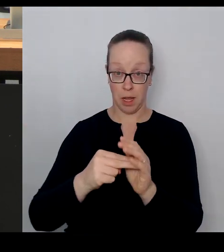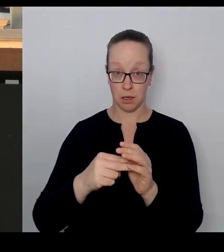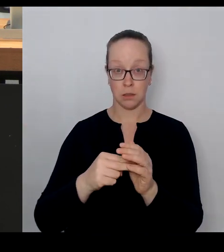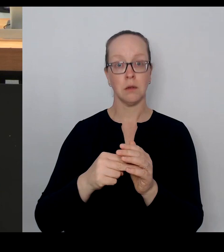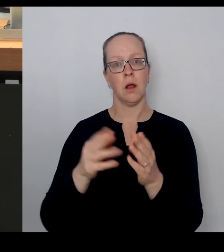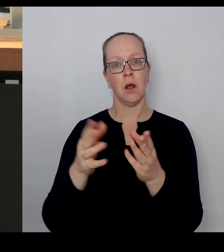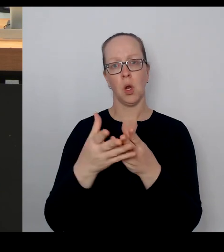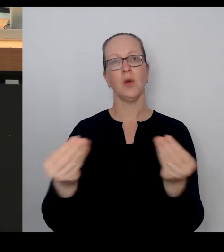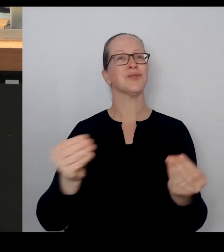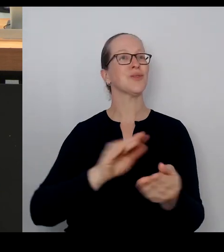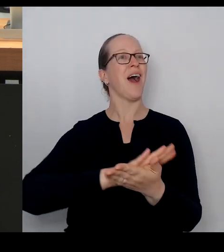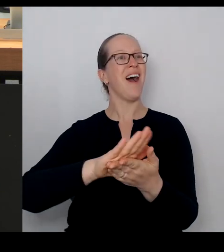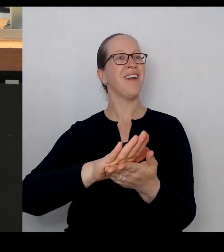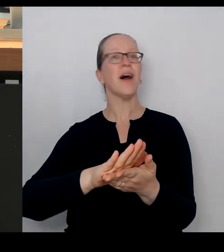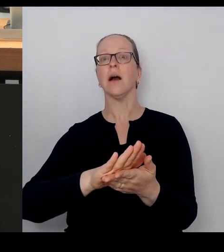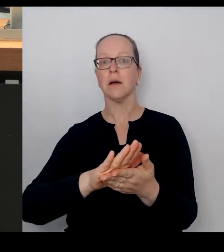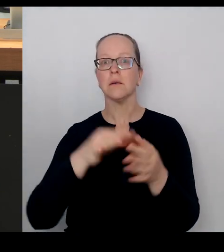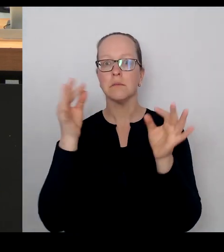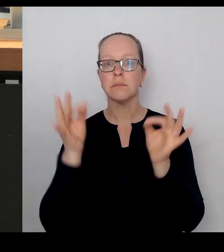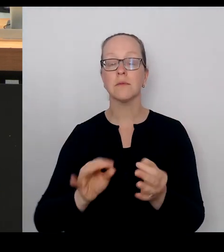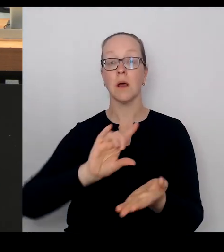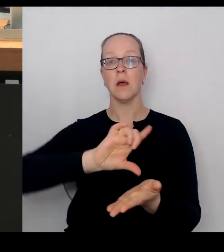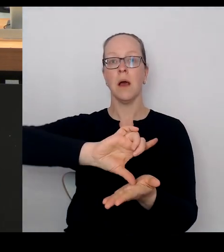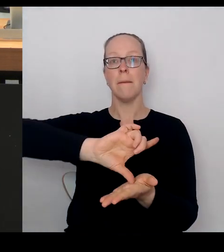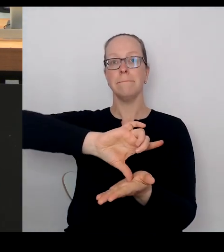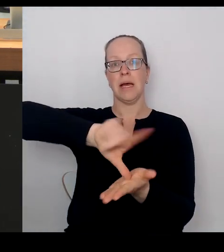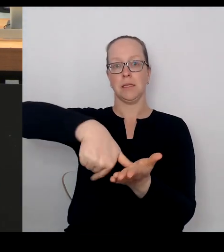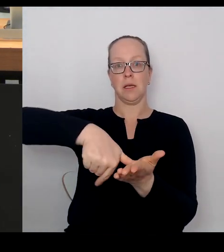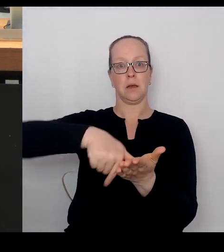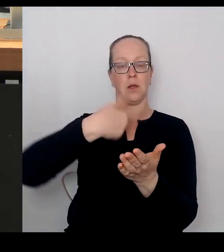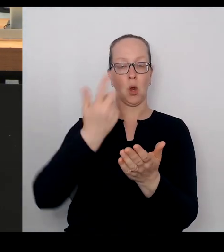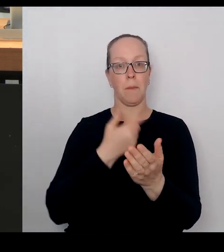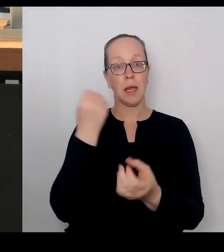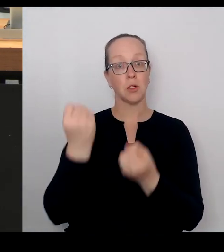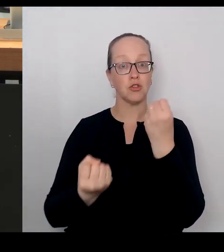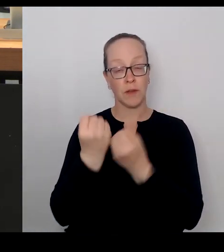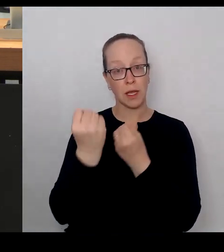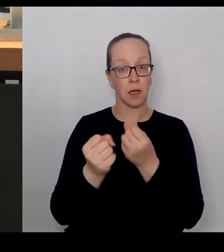weil es total schwierig zu operationalisieren ist. Aber da würde ich sagen, reden wir im Ausschuss drüber